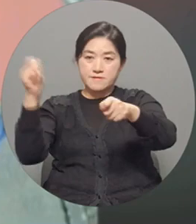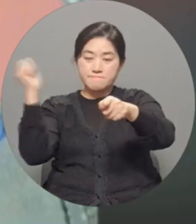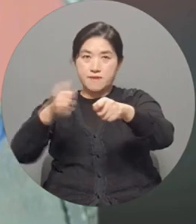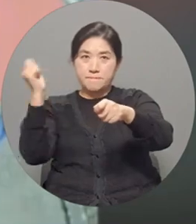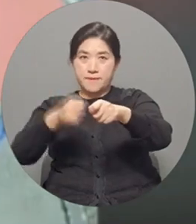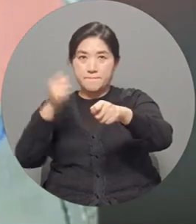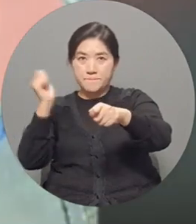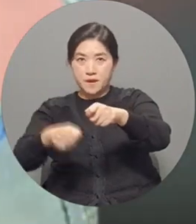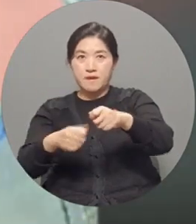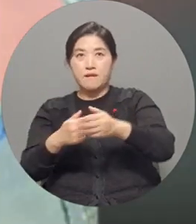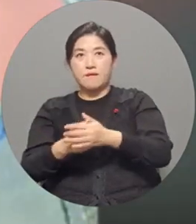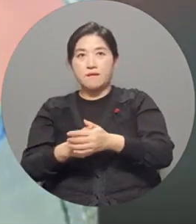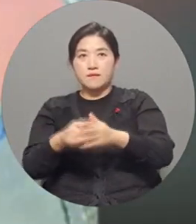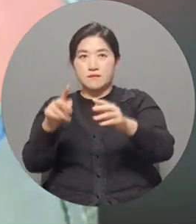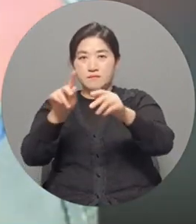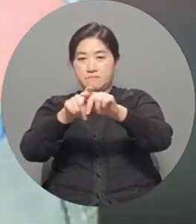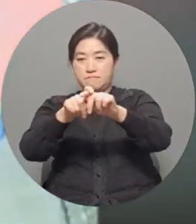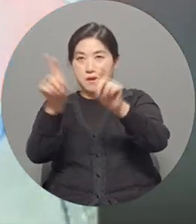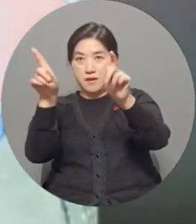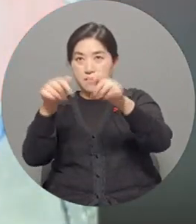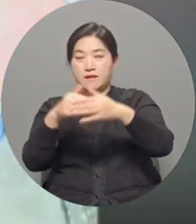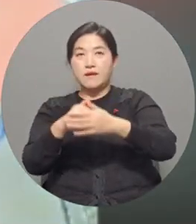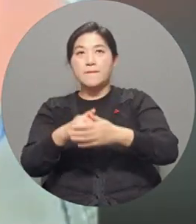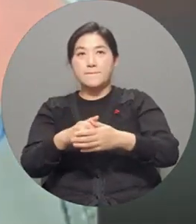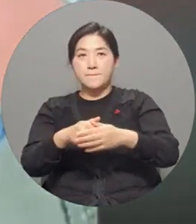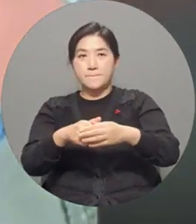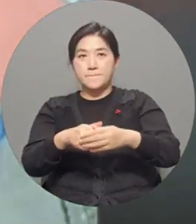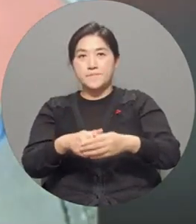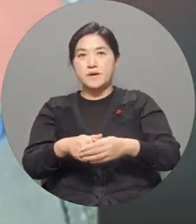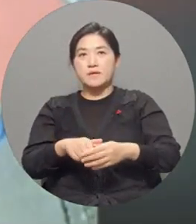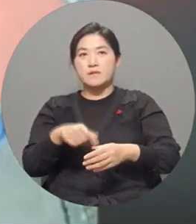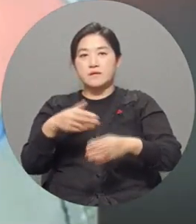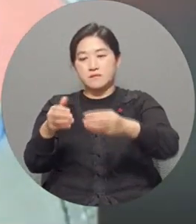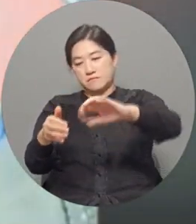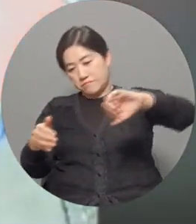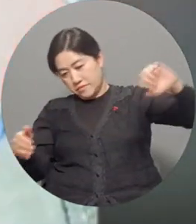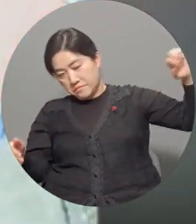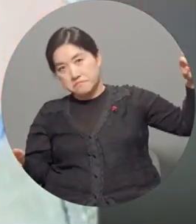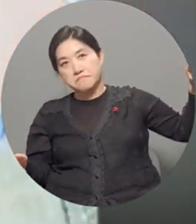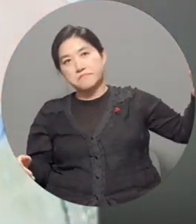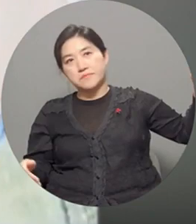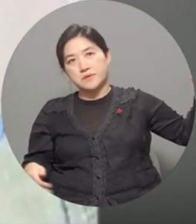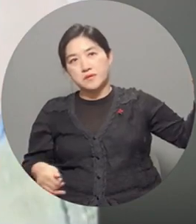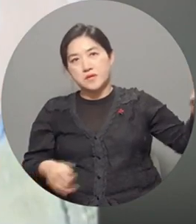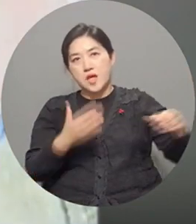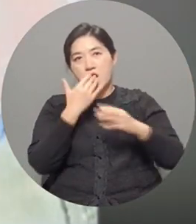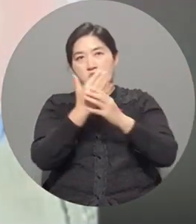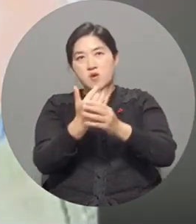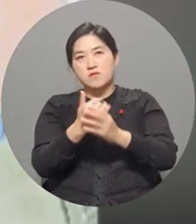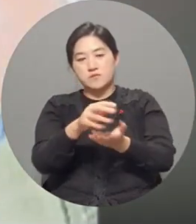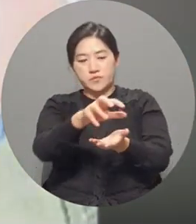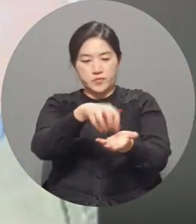이를 키오스크 잠금 장치에 가져다대고 망치로 내려칩니다. 5, 6번가량을 내리치자 잠금장치가부서집니다.